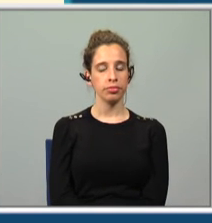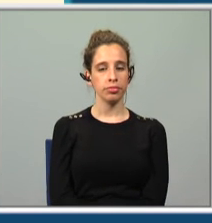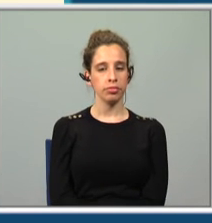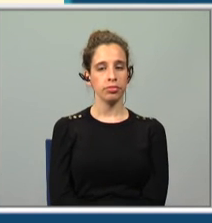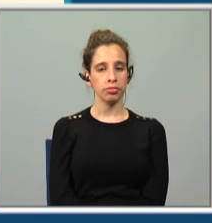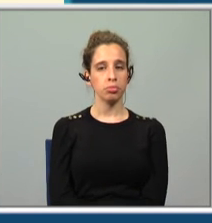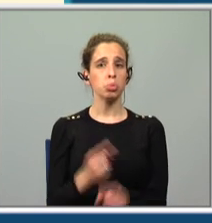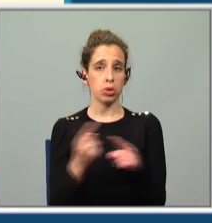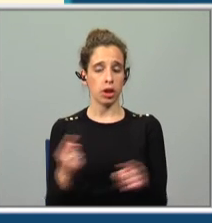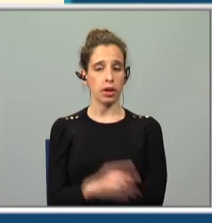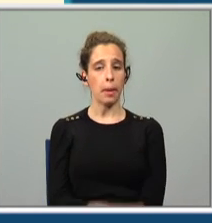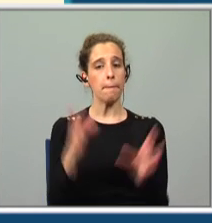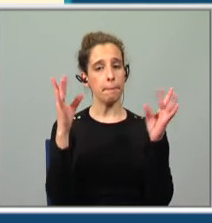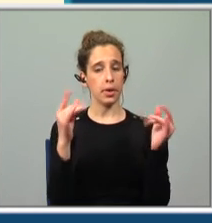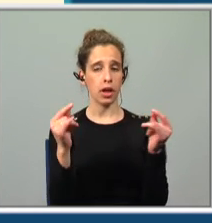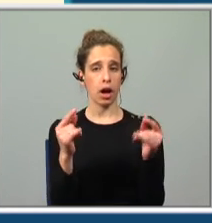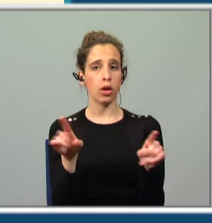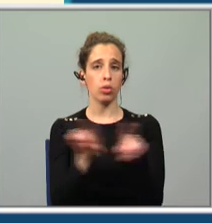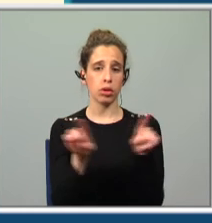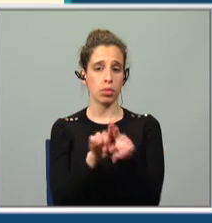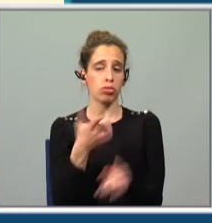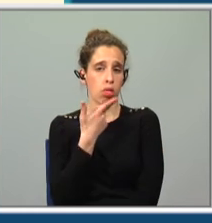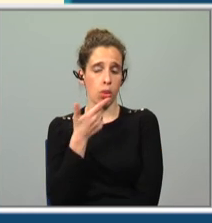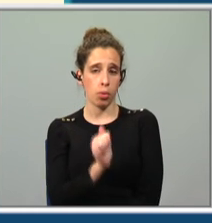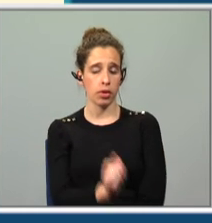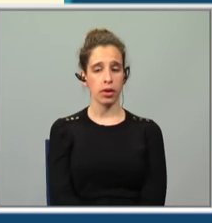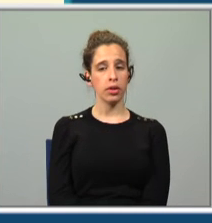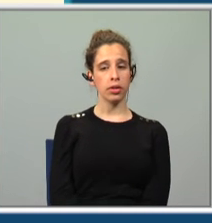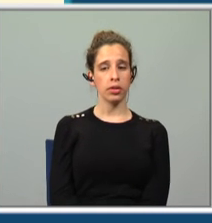E por que não podia brincar com os irmãos 為什麼我不能玩兄弟